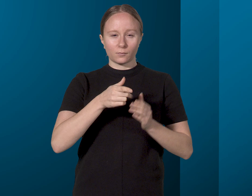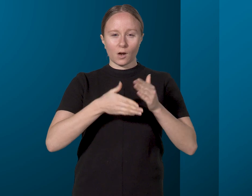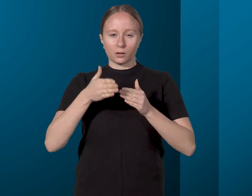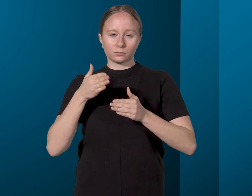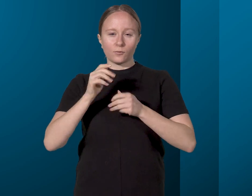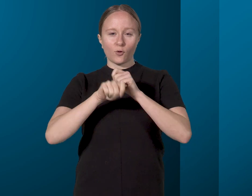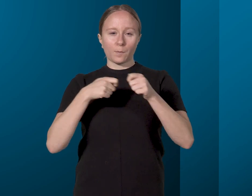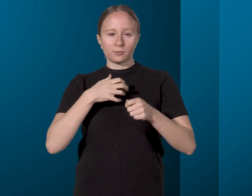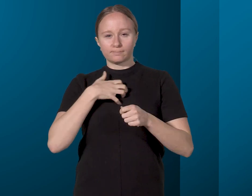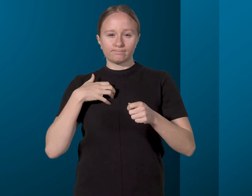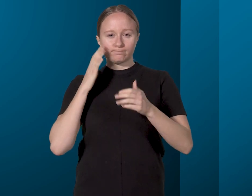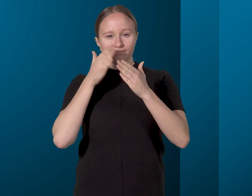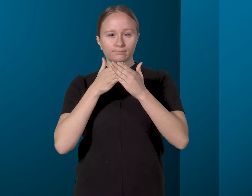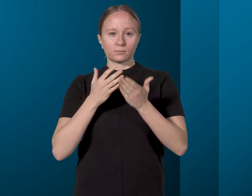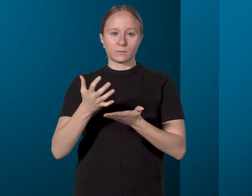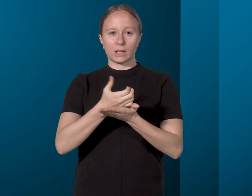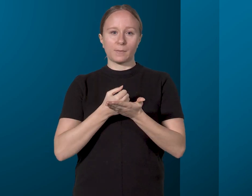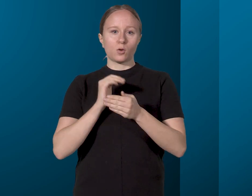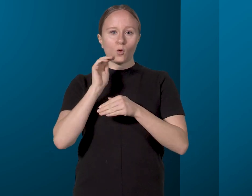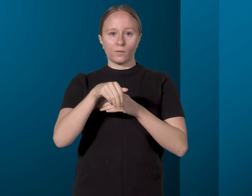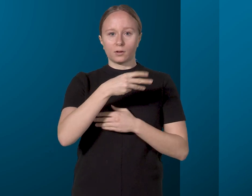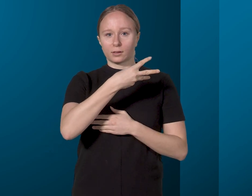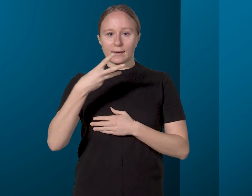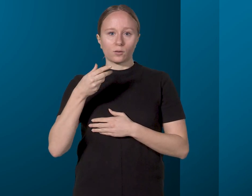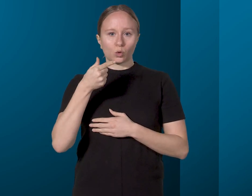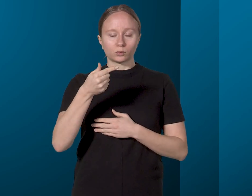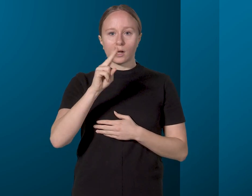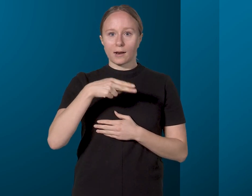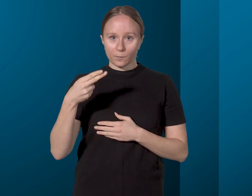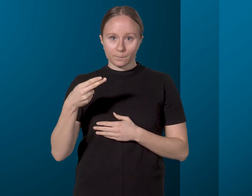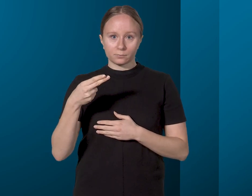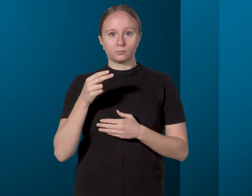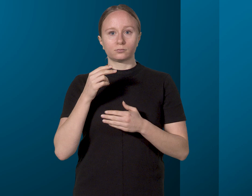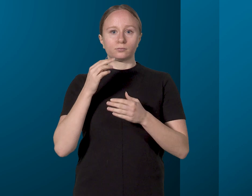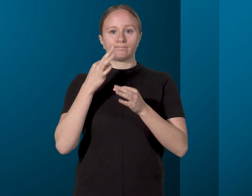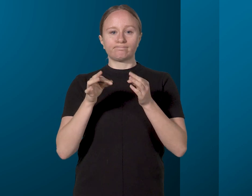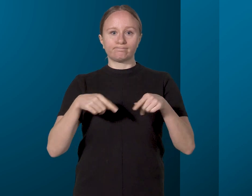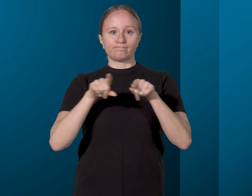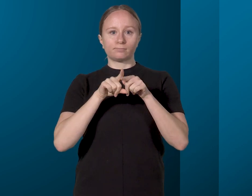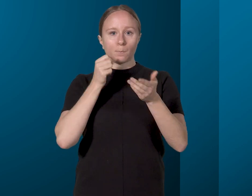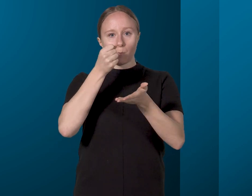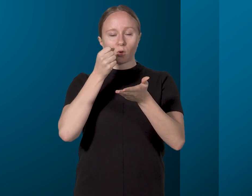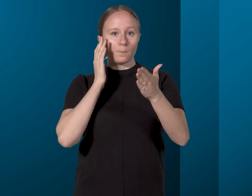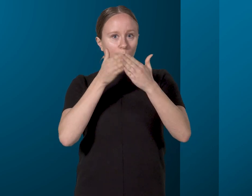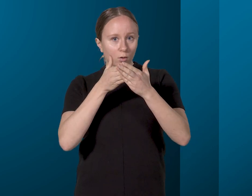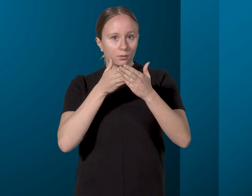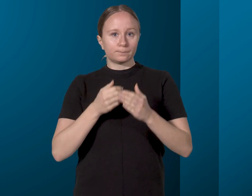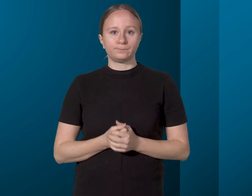Med åtgärderna strävar förbundet efter att uppnå besparingar på över 300 000 euro - för att nå sitt budgetmål.